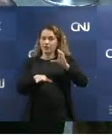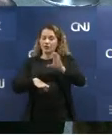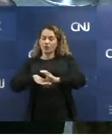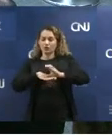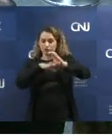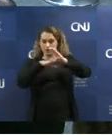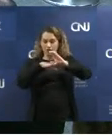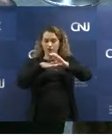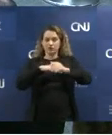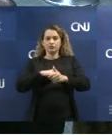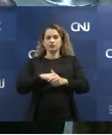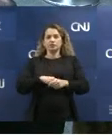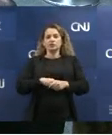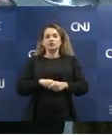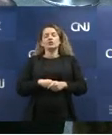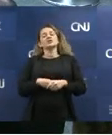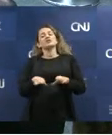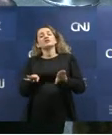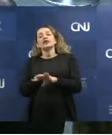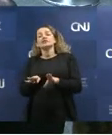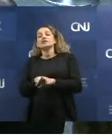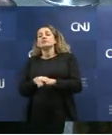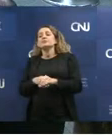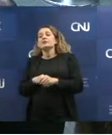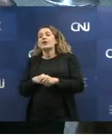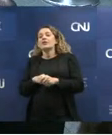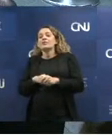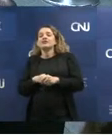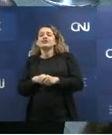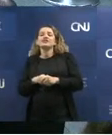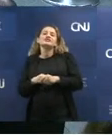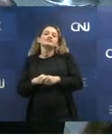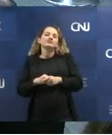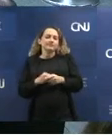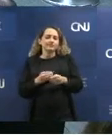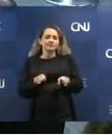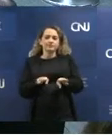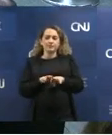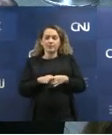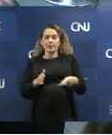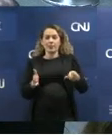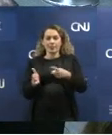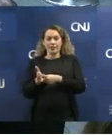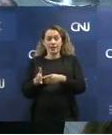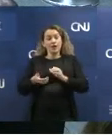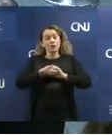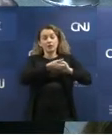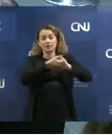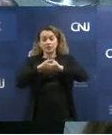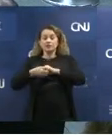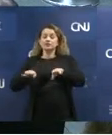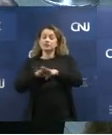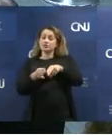Desculpe, senhor presidente, senhoras senhores, faço inicialmente uma saudação a sustentação da tribuna em relação a esse caso.